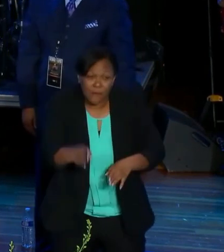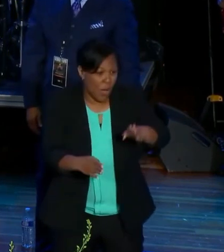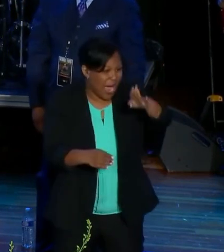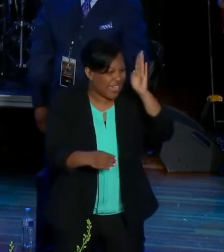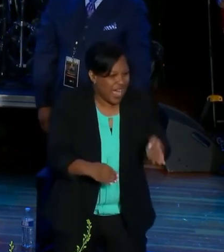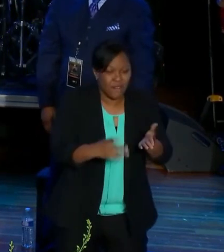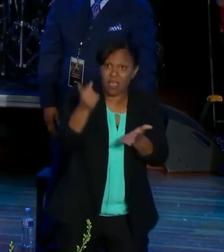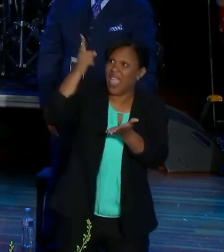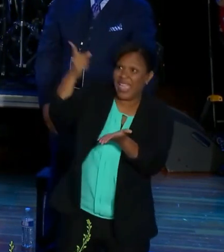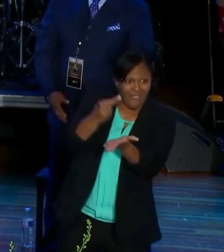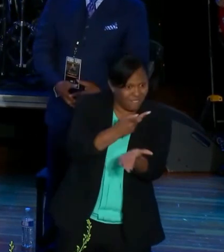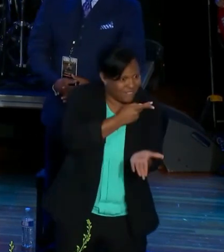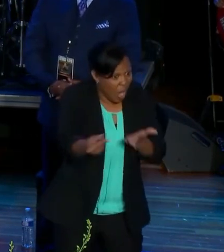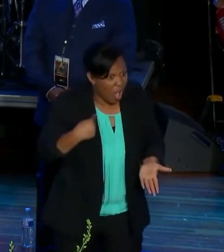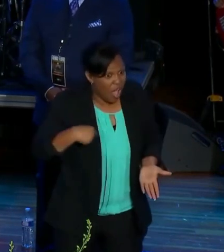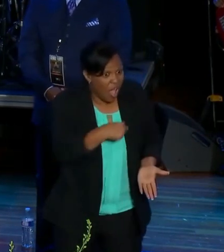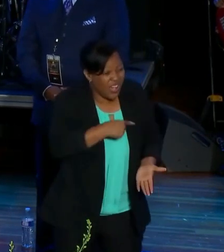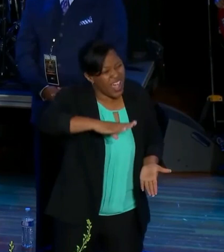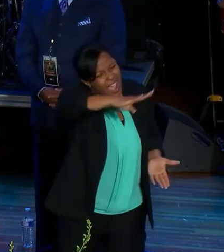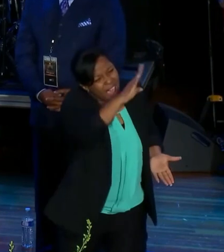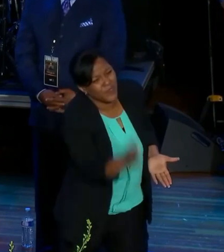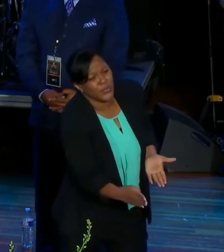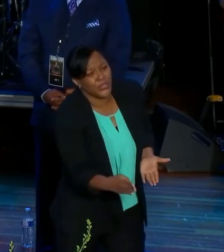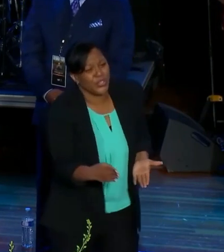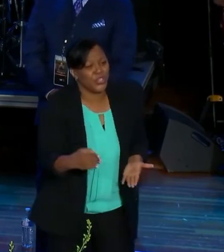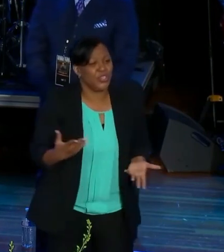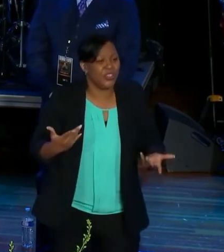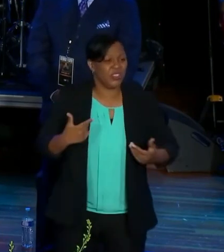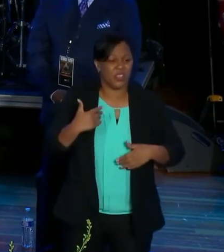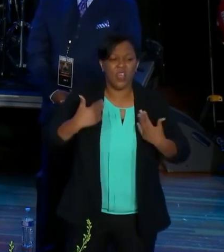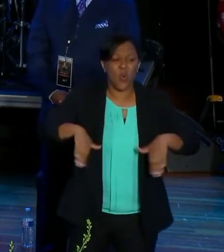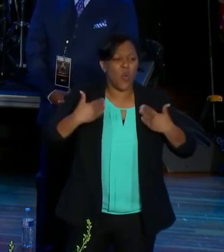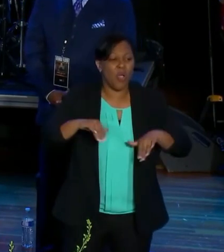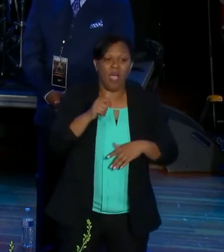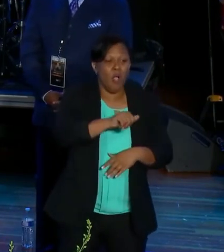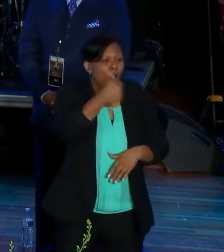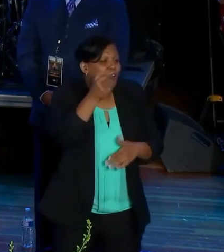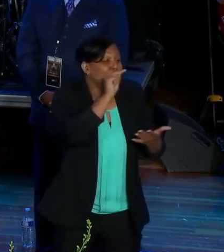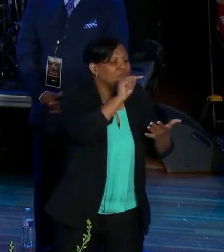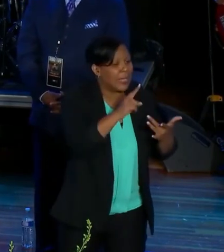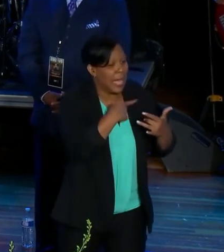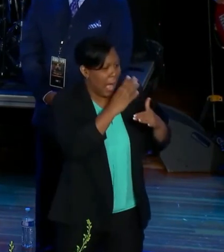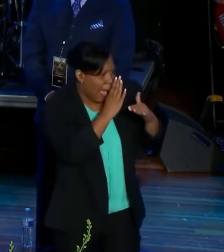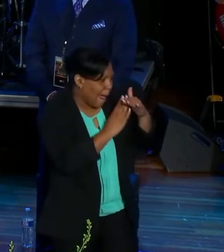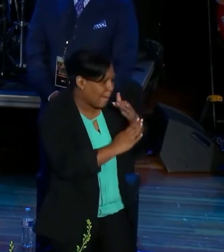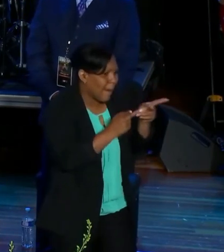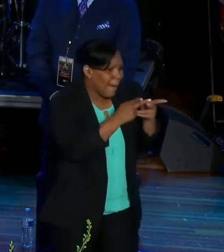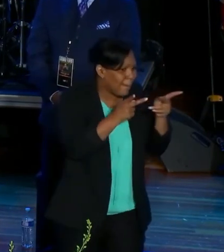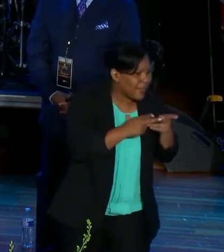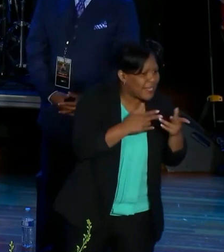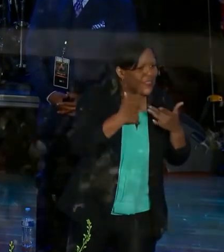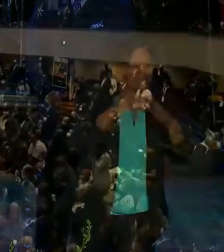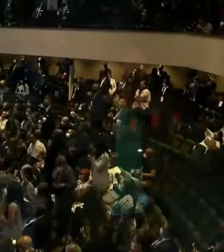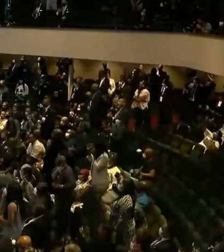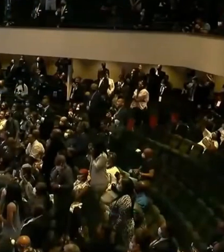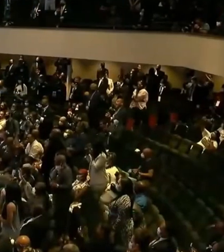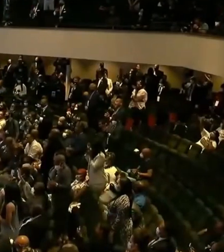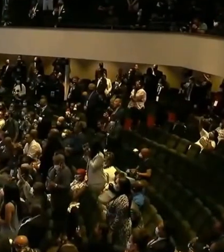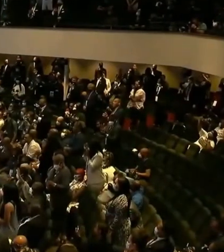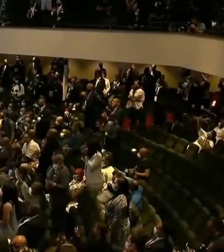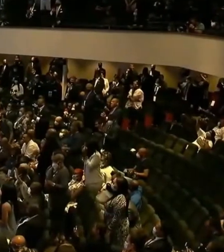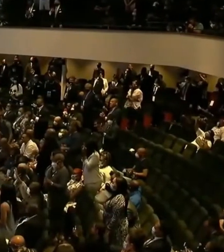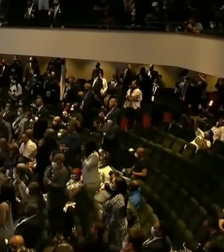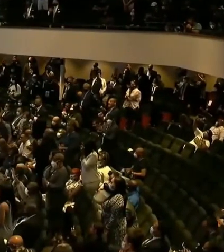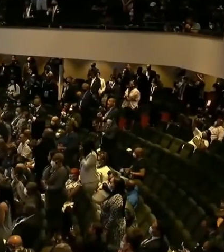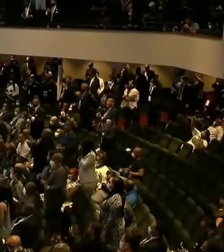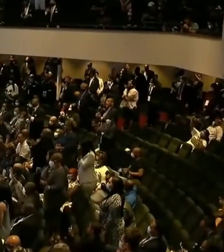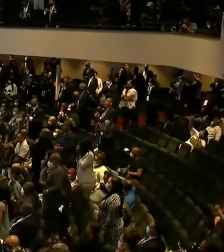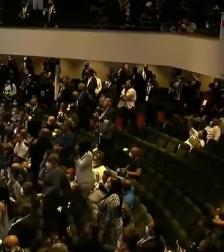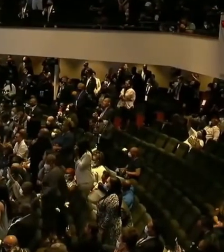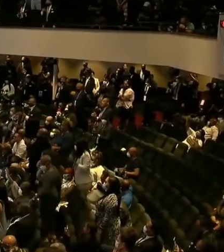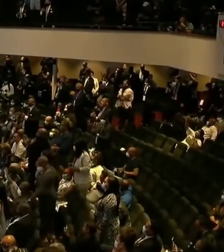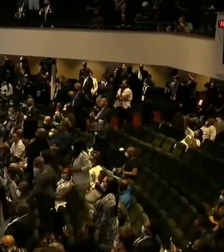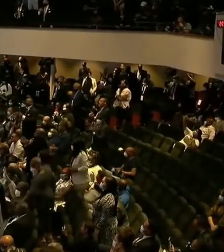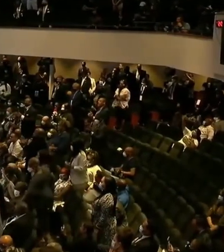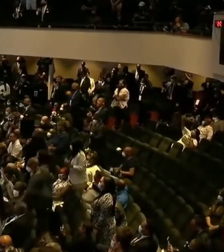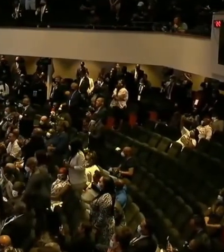Från uthuset till Vita huset , vi har kommit en lång väg . Gud vill. Gud skall. Gud vill. Gud har alltid gjort det